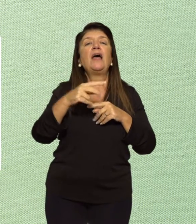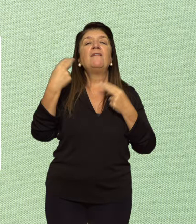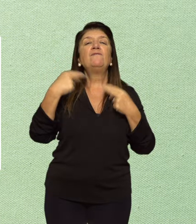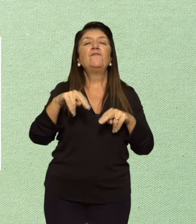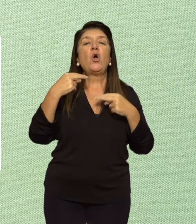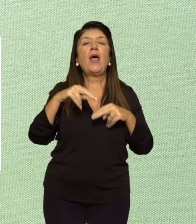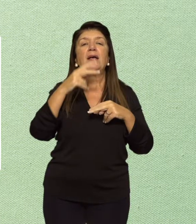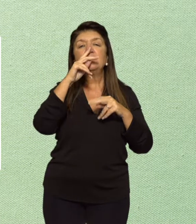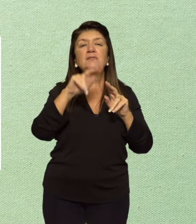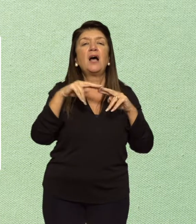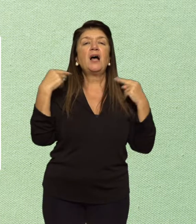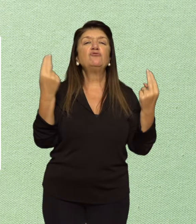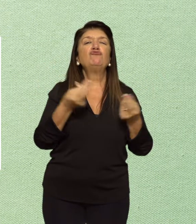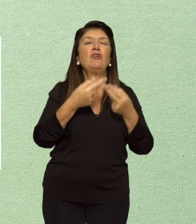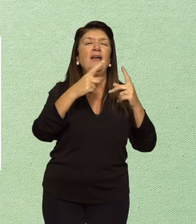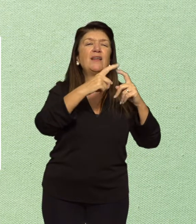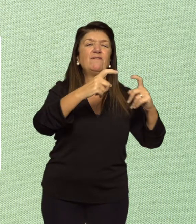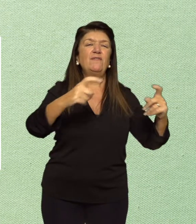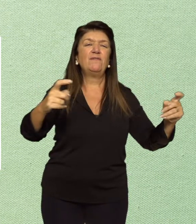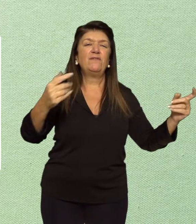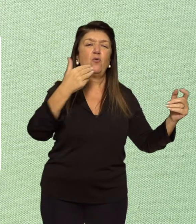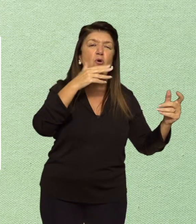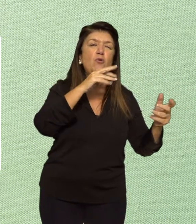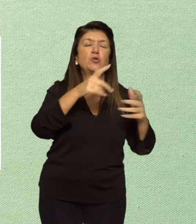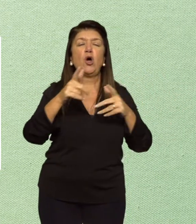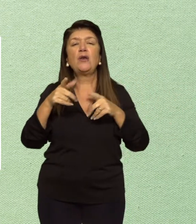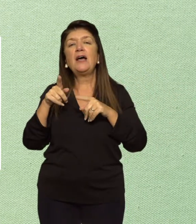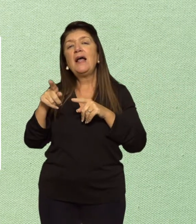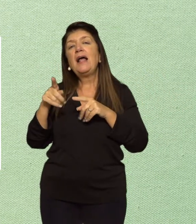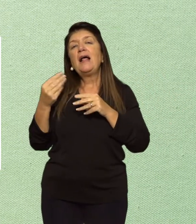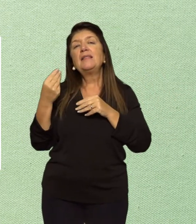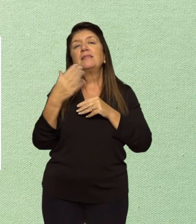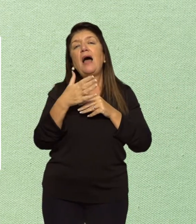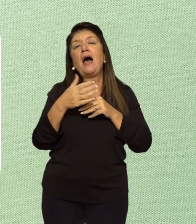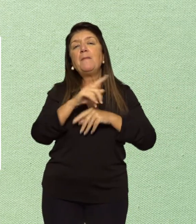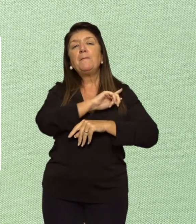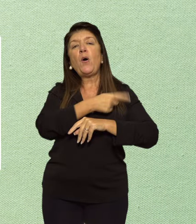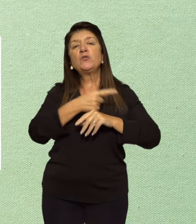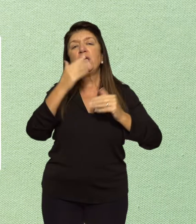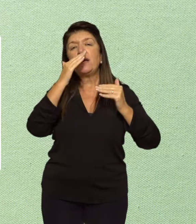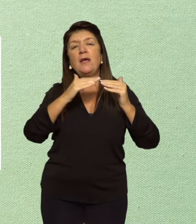una violenza che utilizza la disparità di potere per riprendere il concetto. Quindi prima di tutto